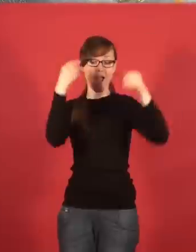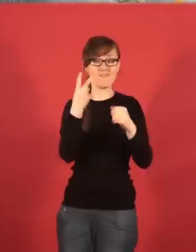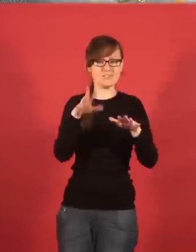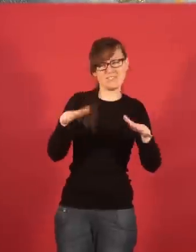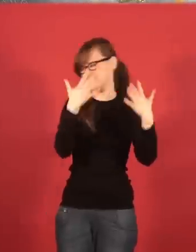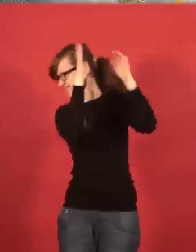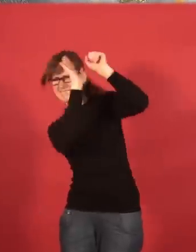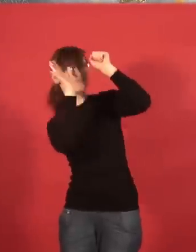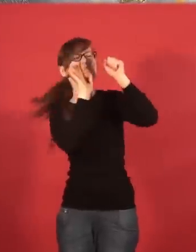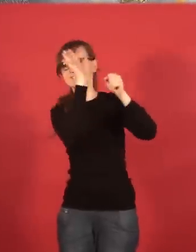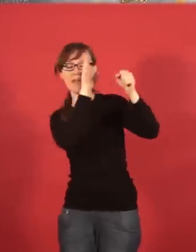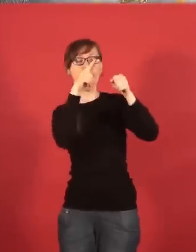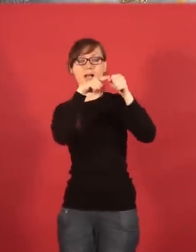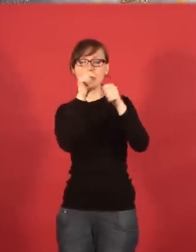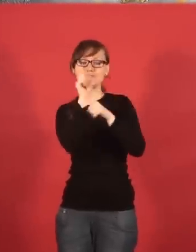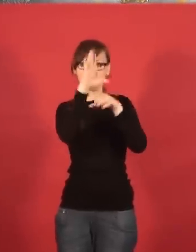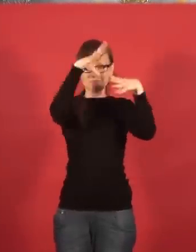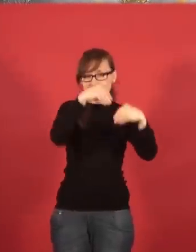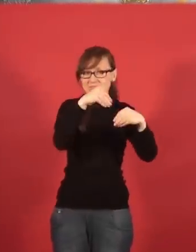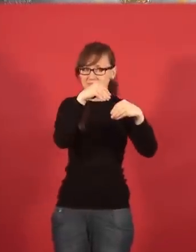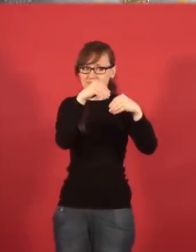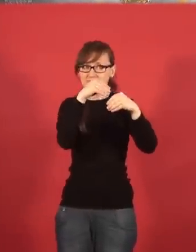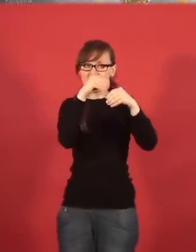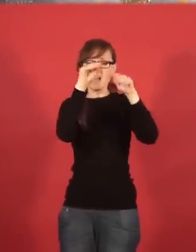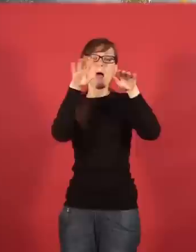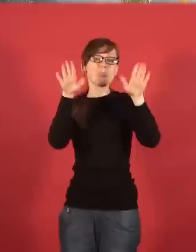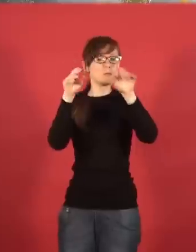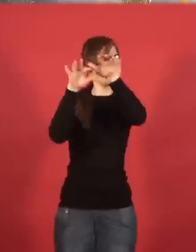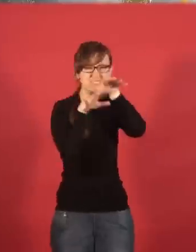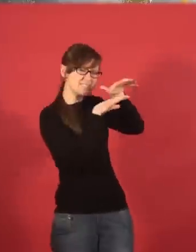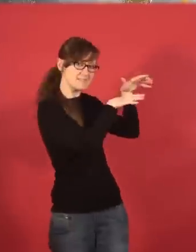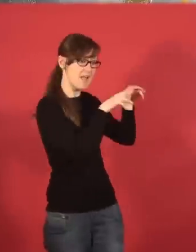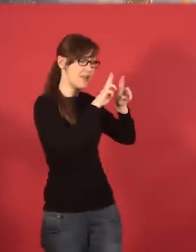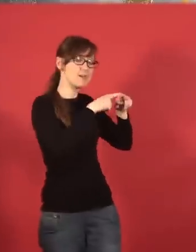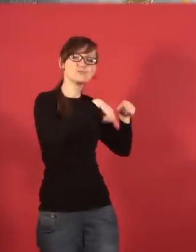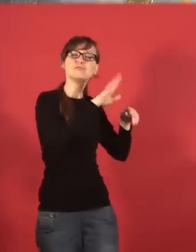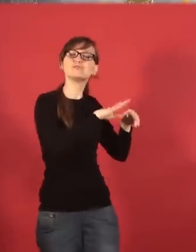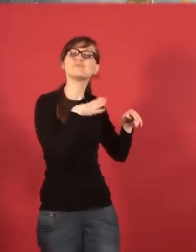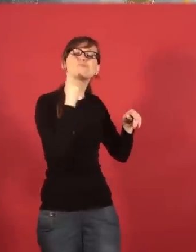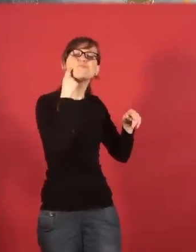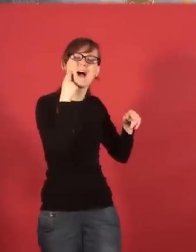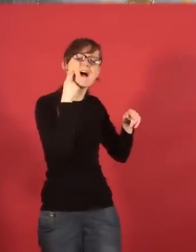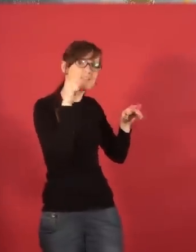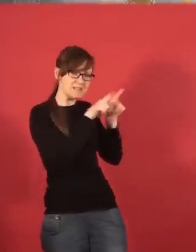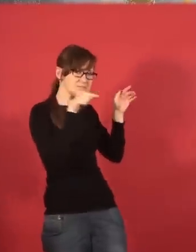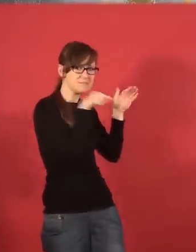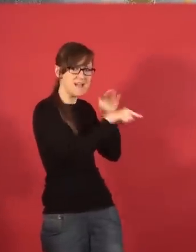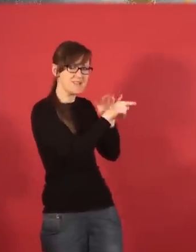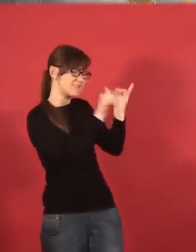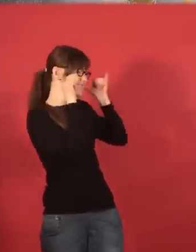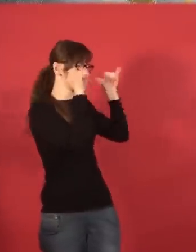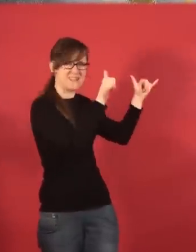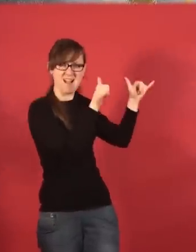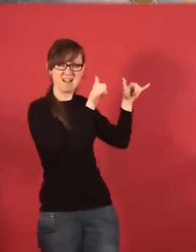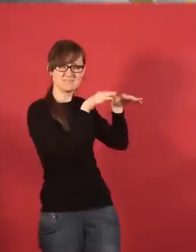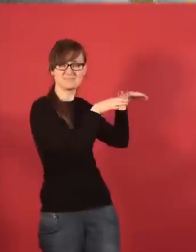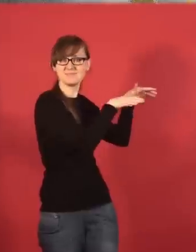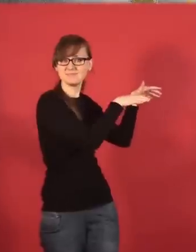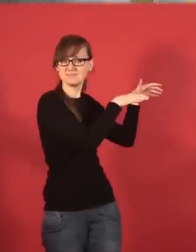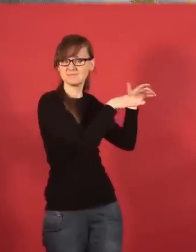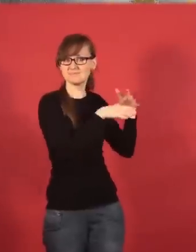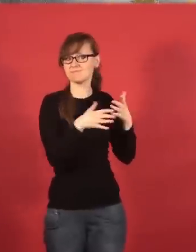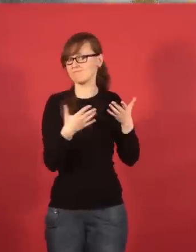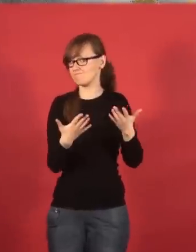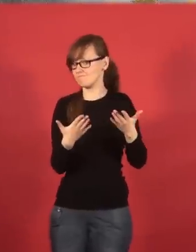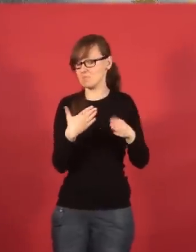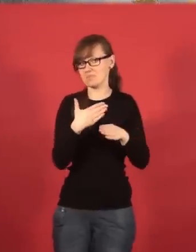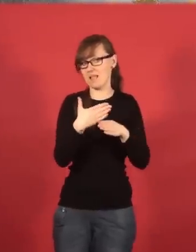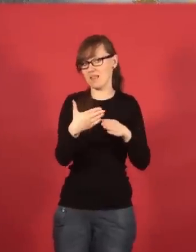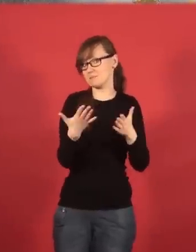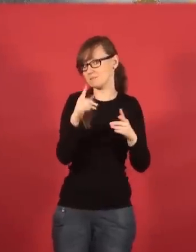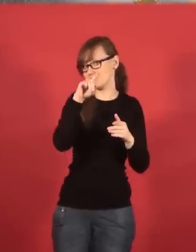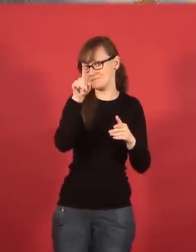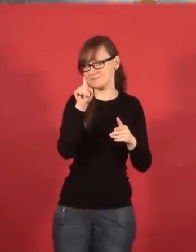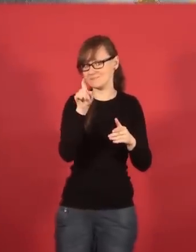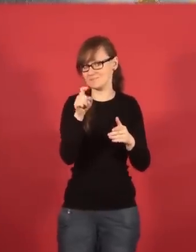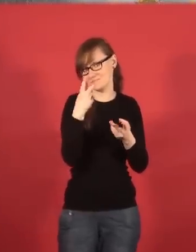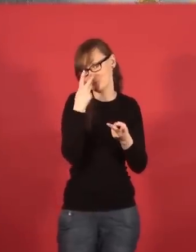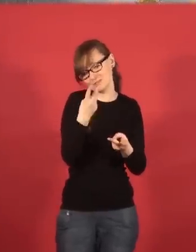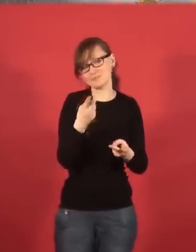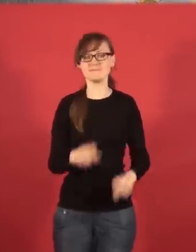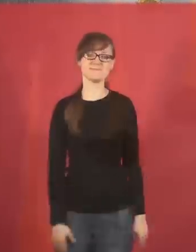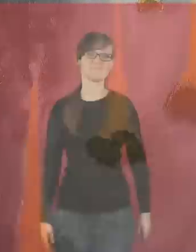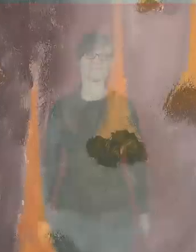Jeden nietoperz zgasił skrzydłem świecę Becky. Dzieci wybiegły z groty ścigane przez straszne stworzenia.